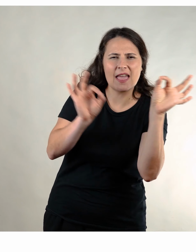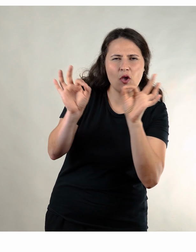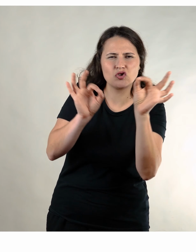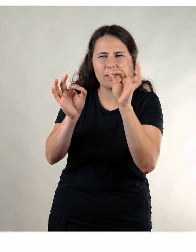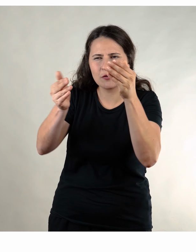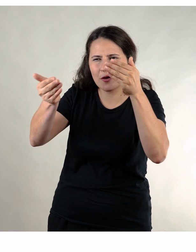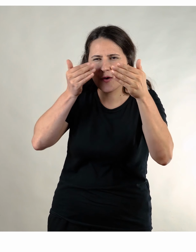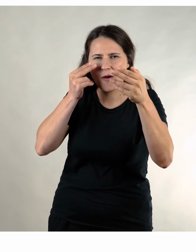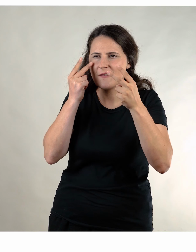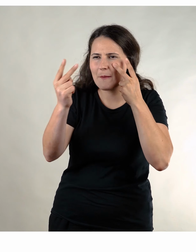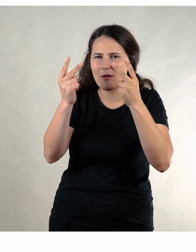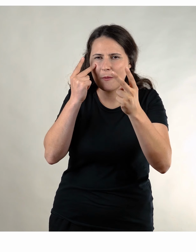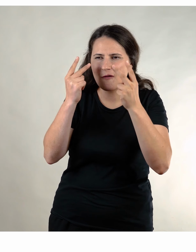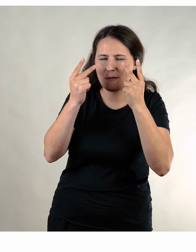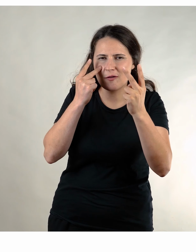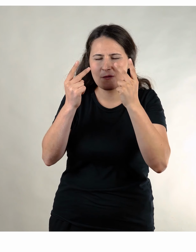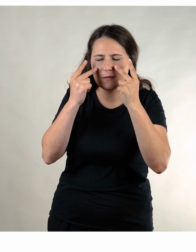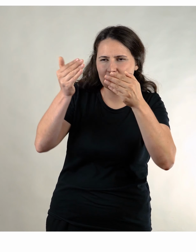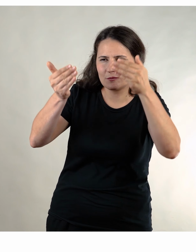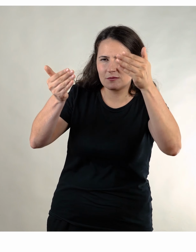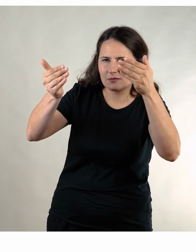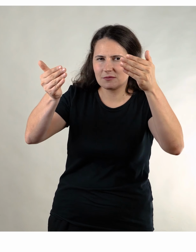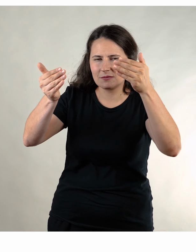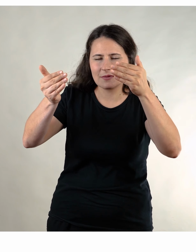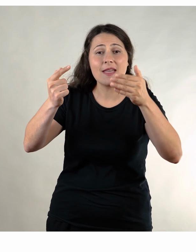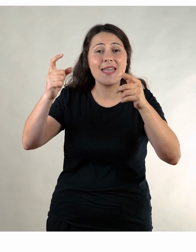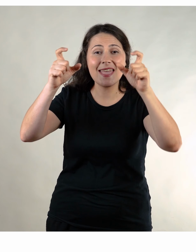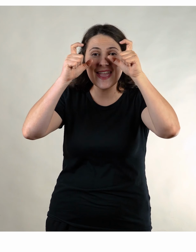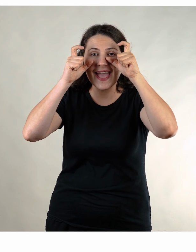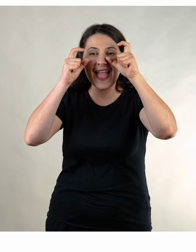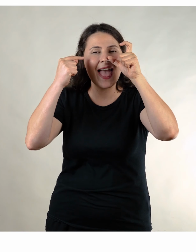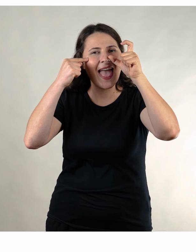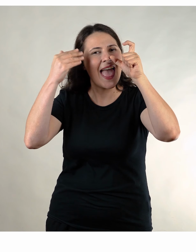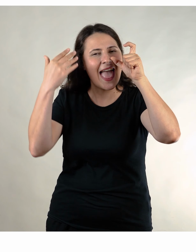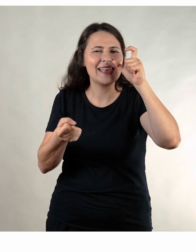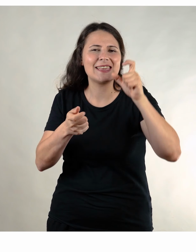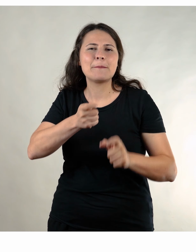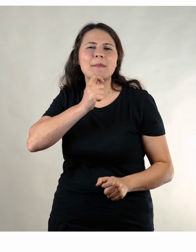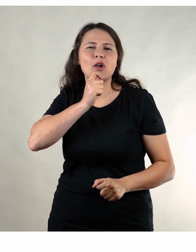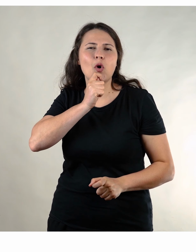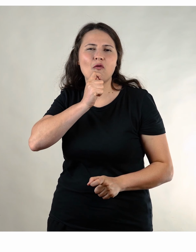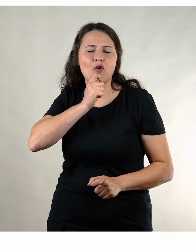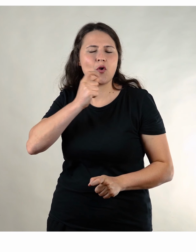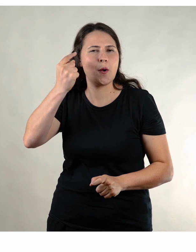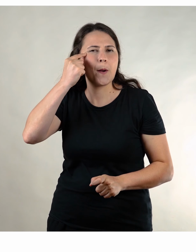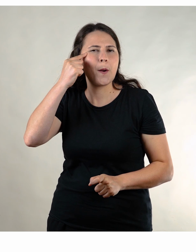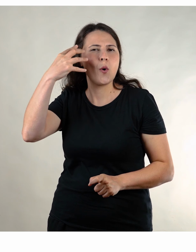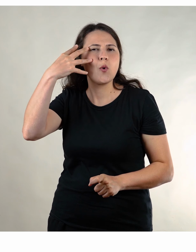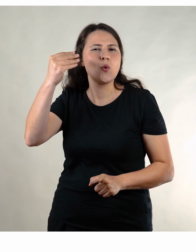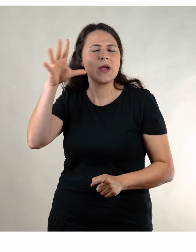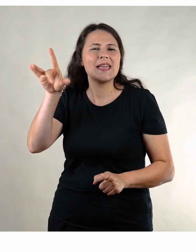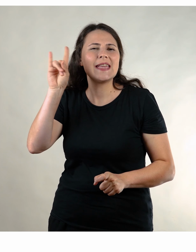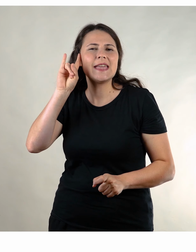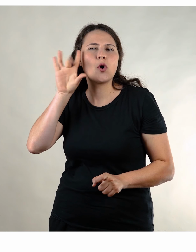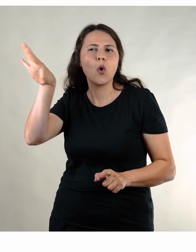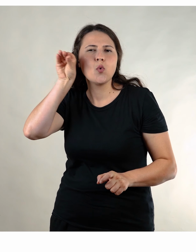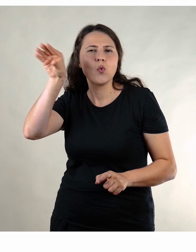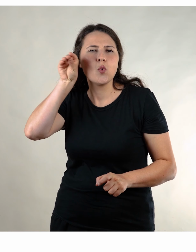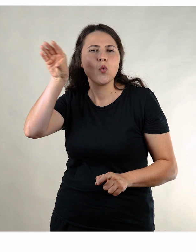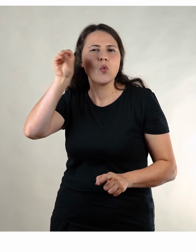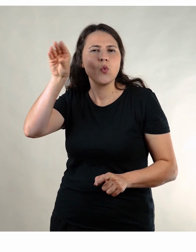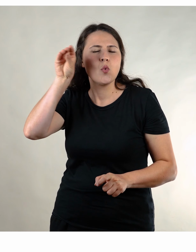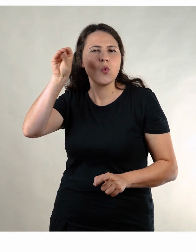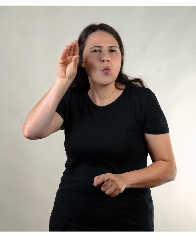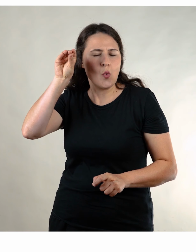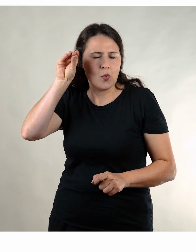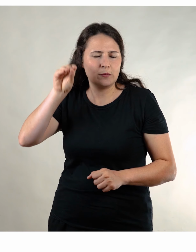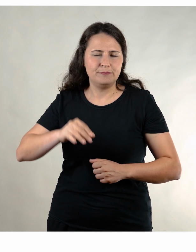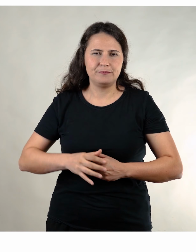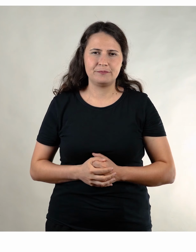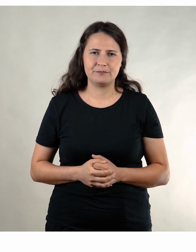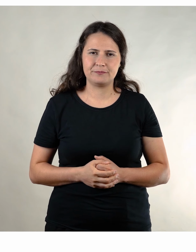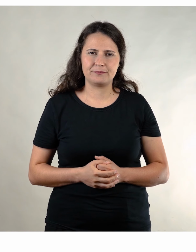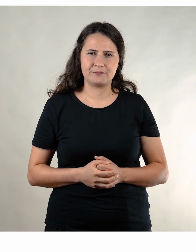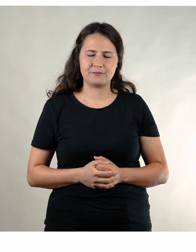Τα γυαλιά έχουν ενσωματωμένο μικρόφωνο το οποίο καταγράφει τον ήχο.